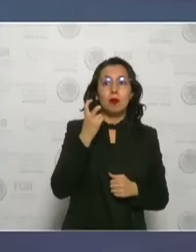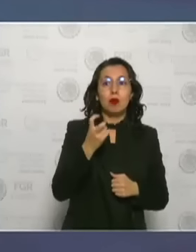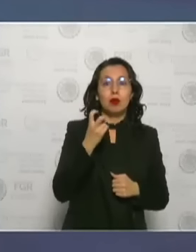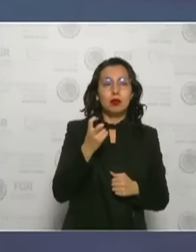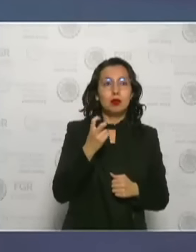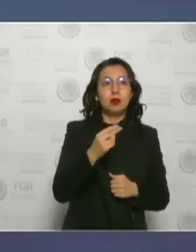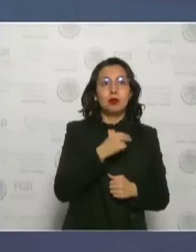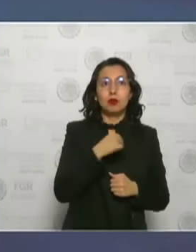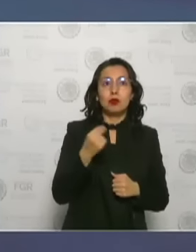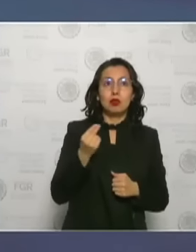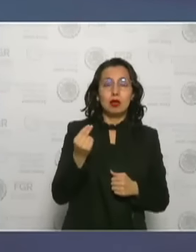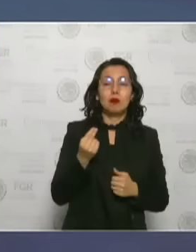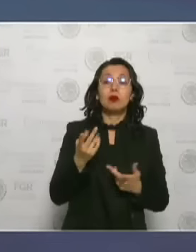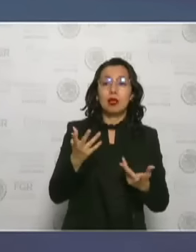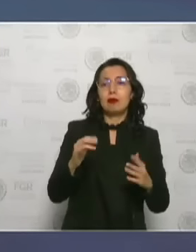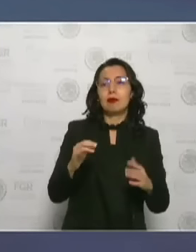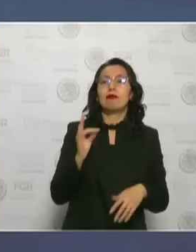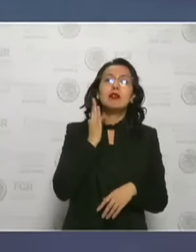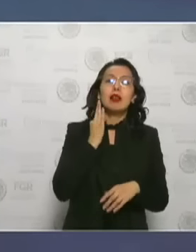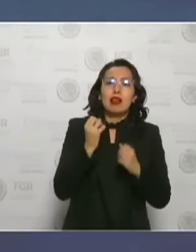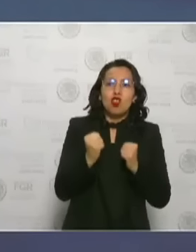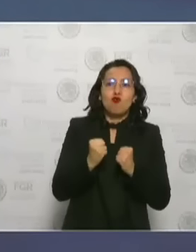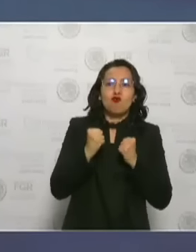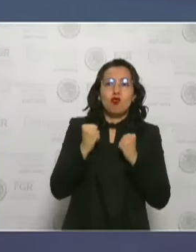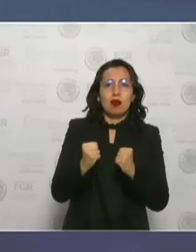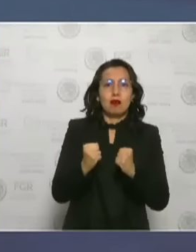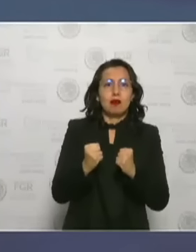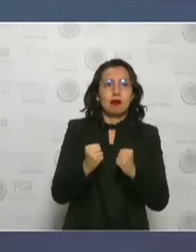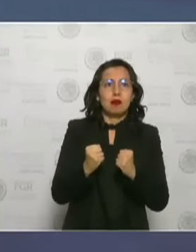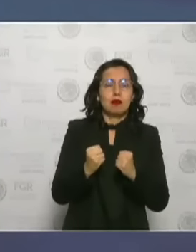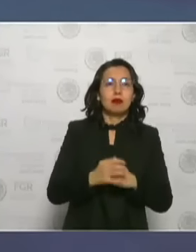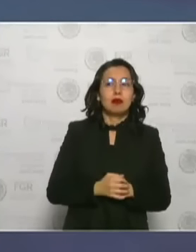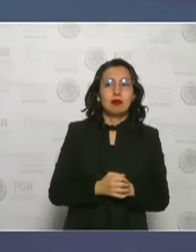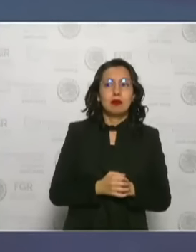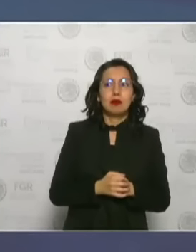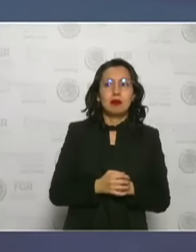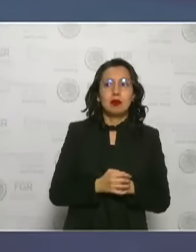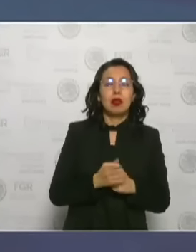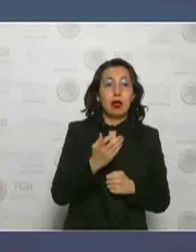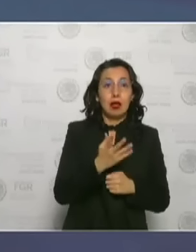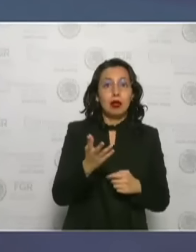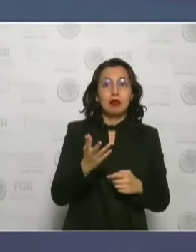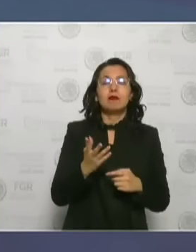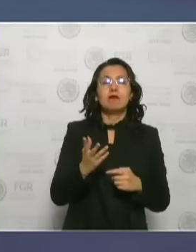fortalecer a nuestras fiscalías federales. En ellas recae la representación de esta